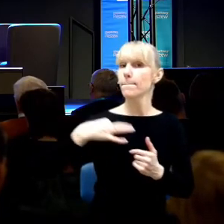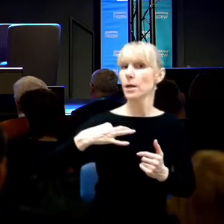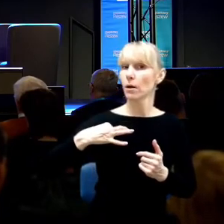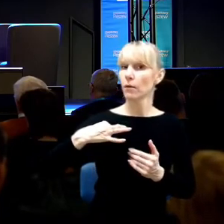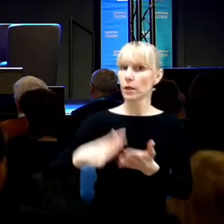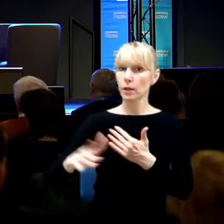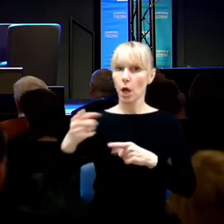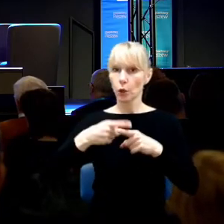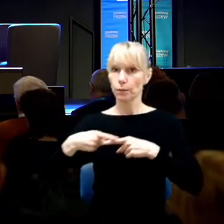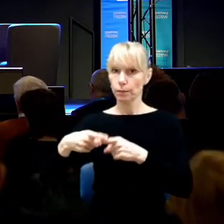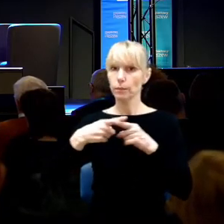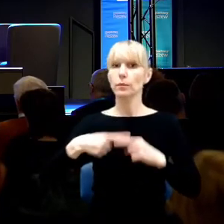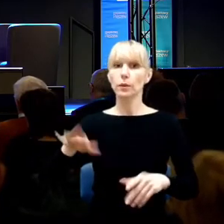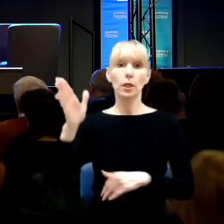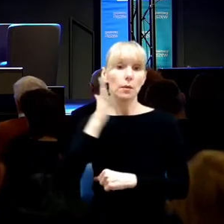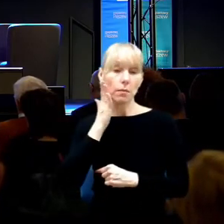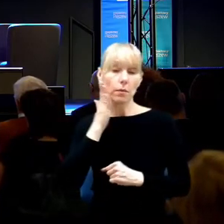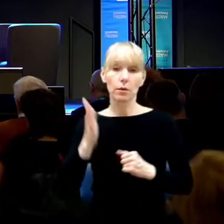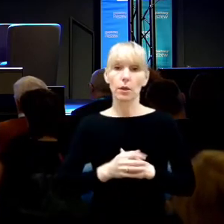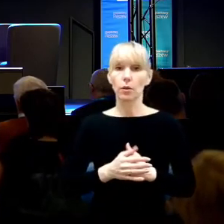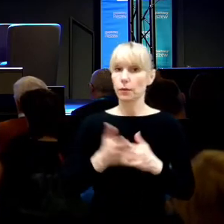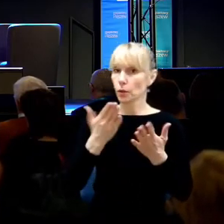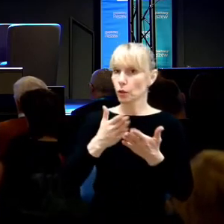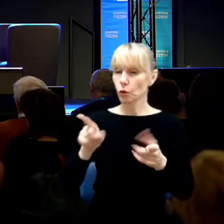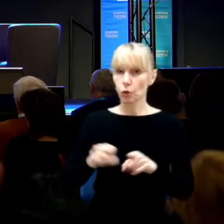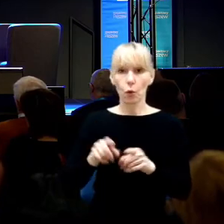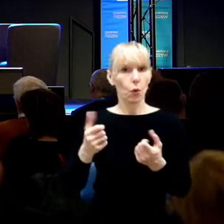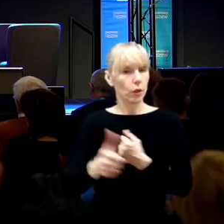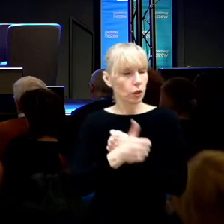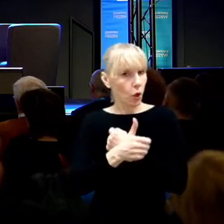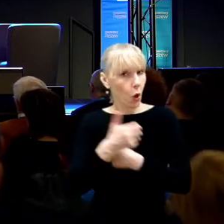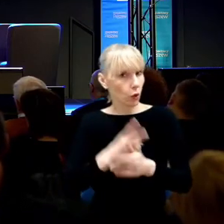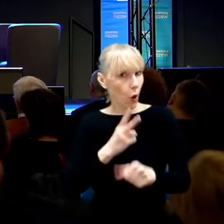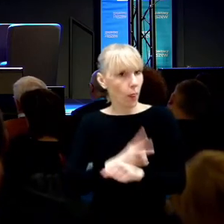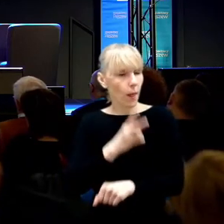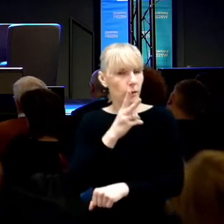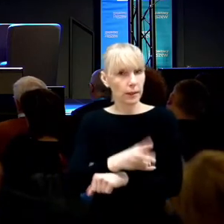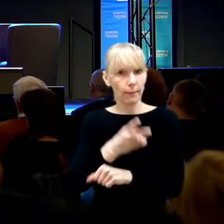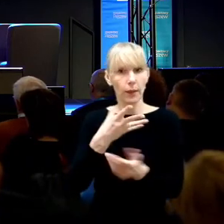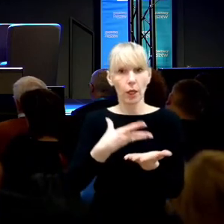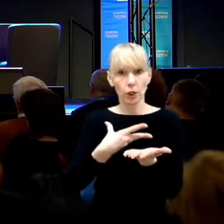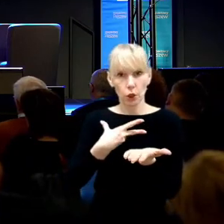jeśli chodzi o dostępność finansowania zewnętrznego,